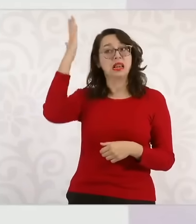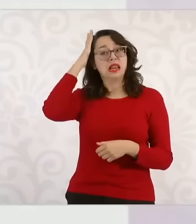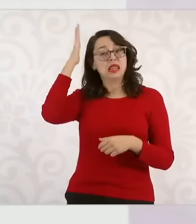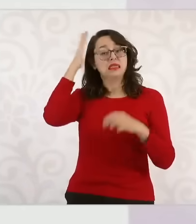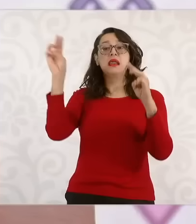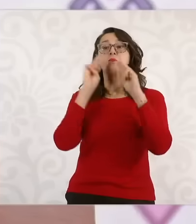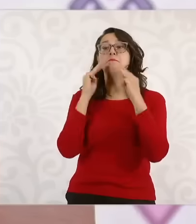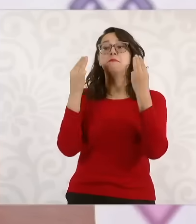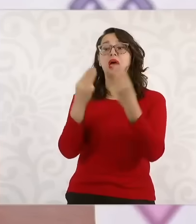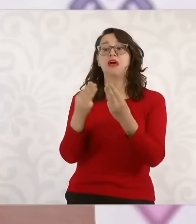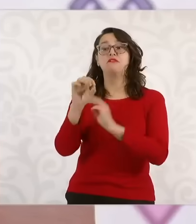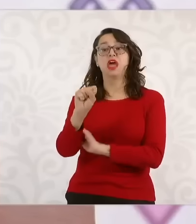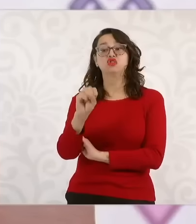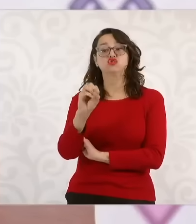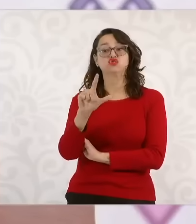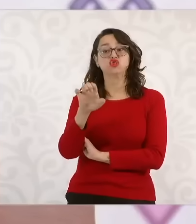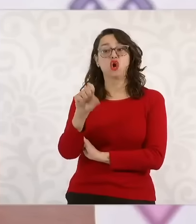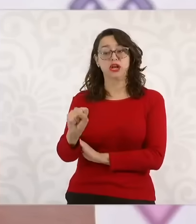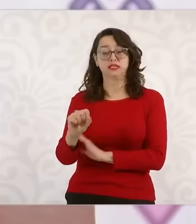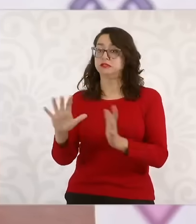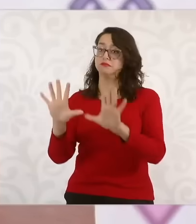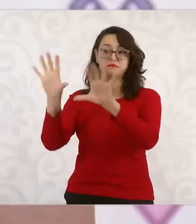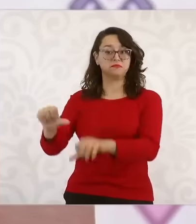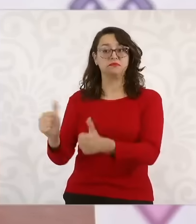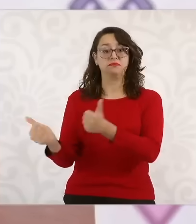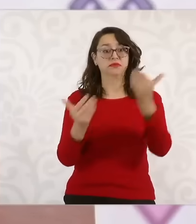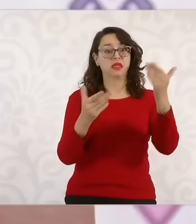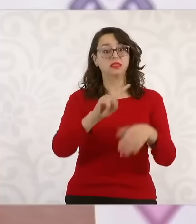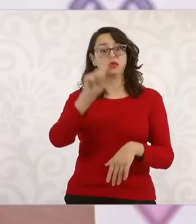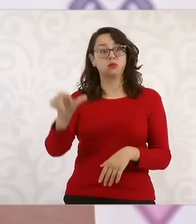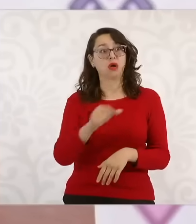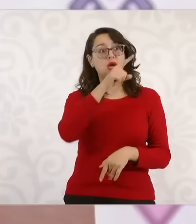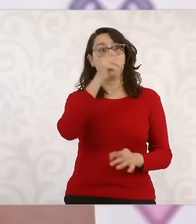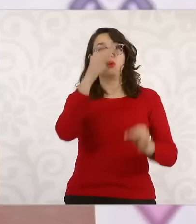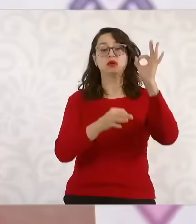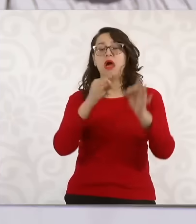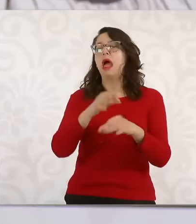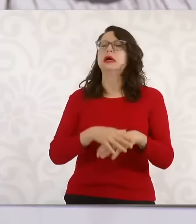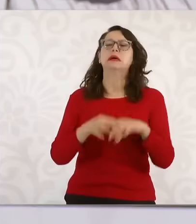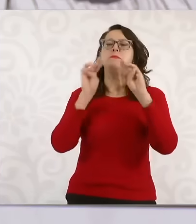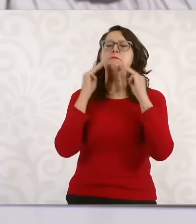Cártel de los cártel de los y luego dijeron que no, que en realidad no existe, que por cierto